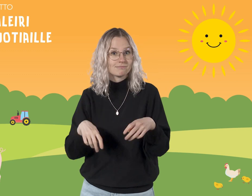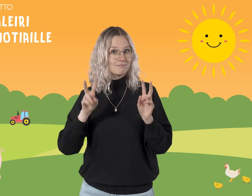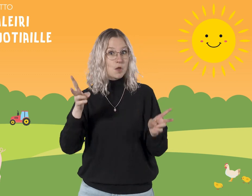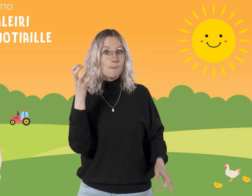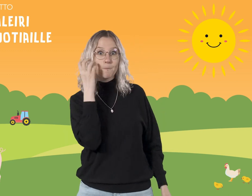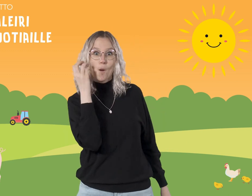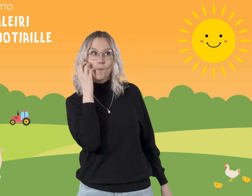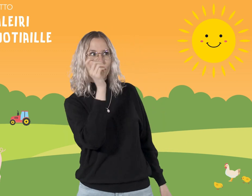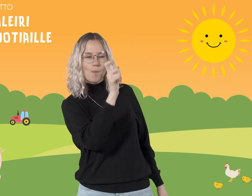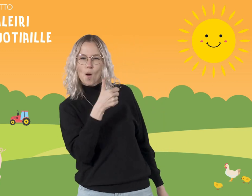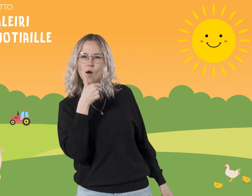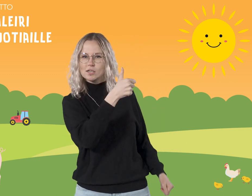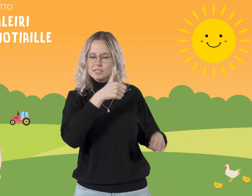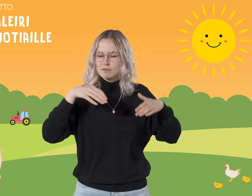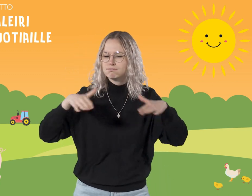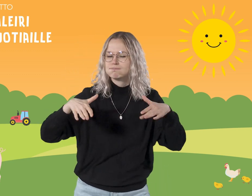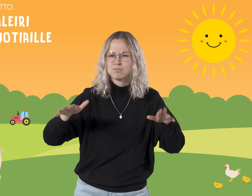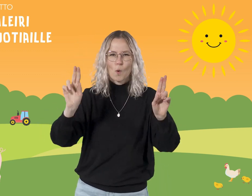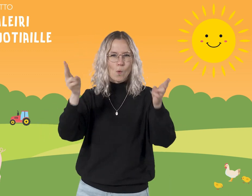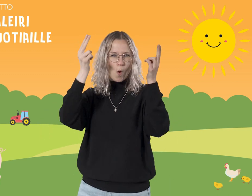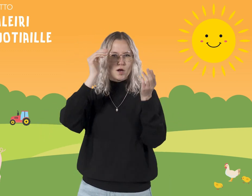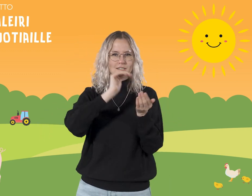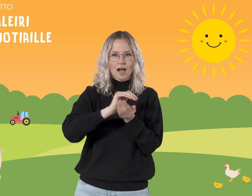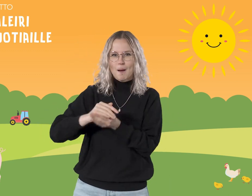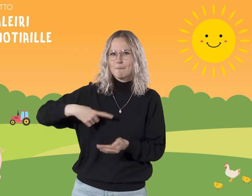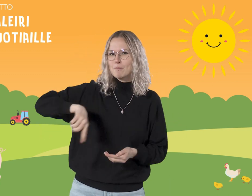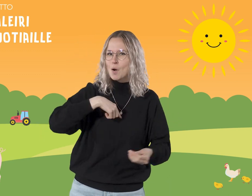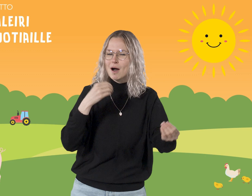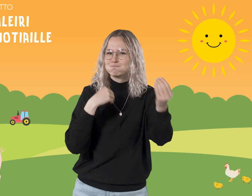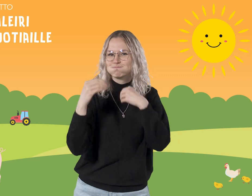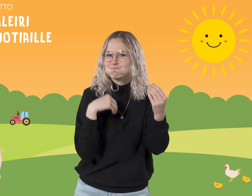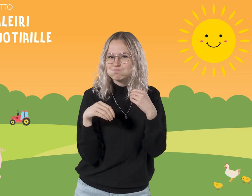ja mummon leipomia sämpylöitä.